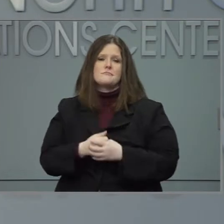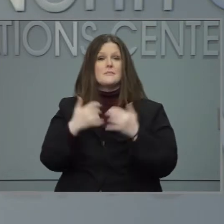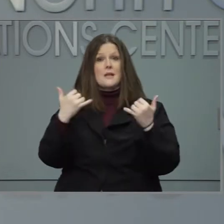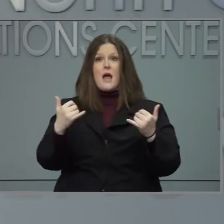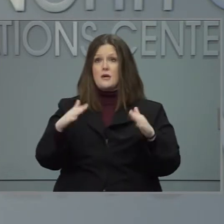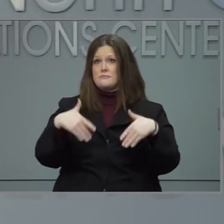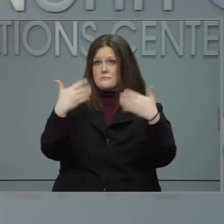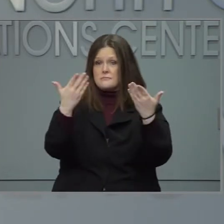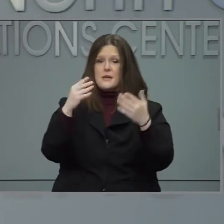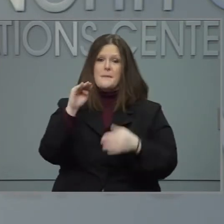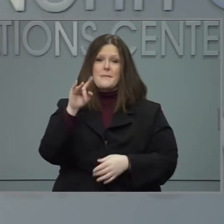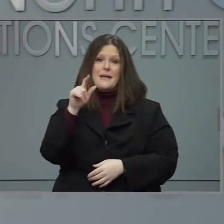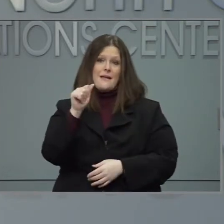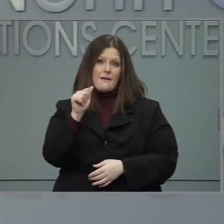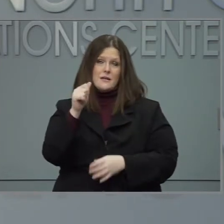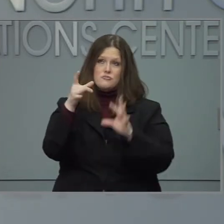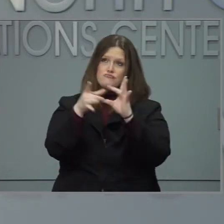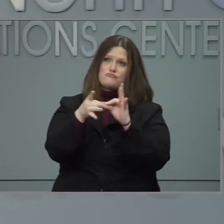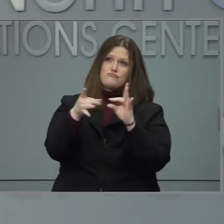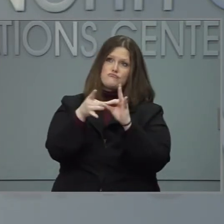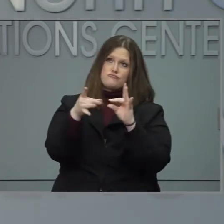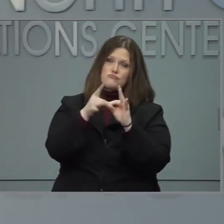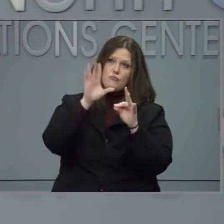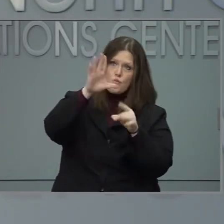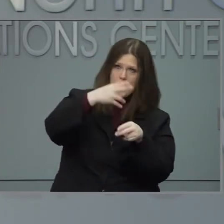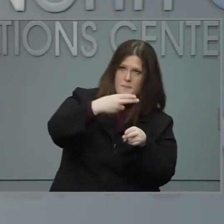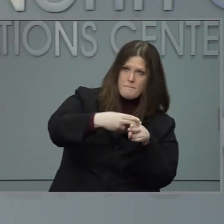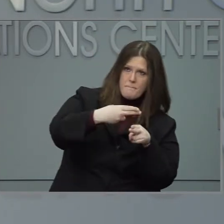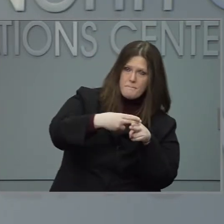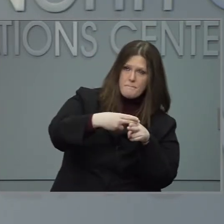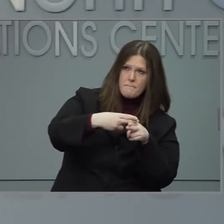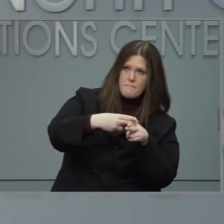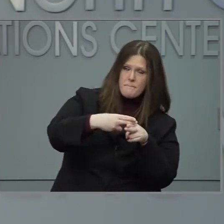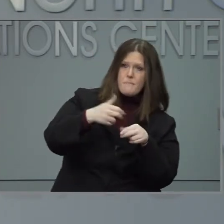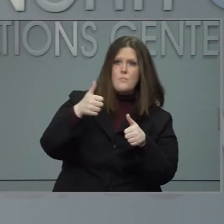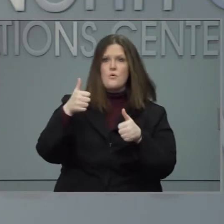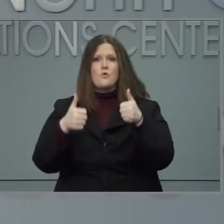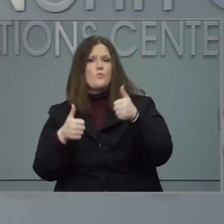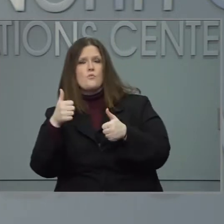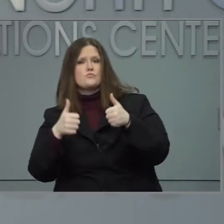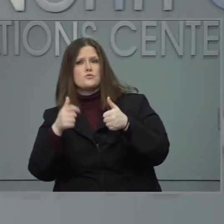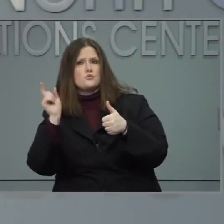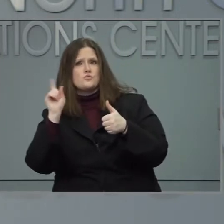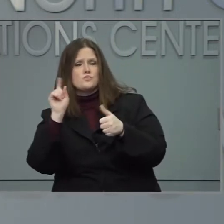Ahora podemos aceptar preguntas de los medios. Si nos paren de su nombre.